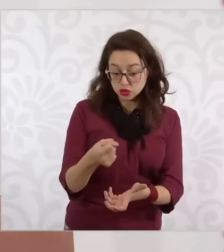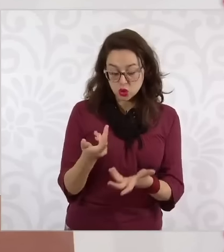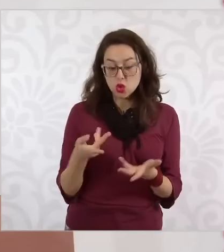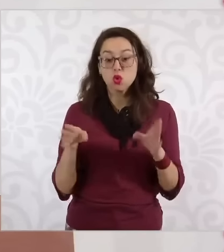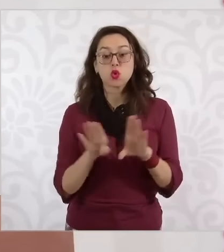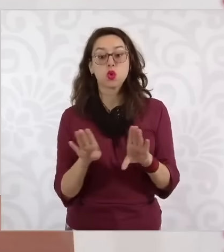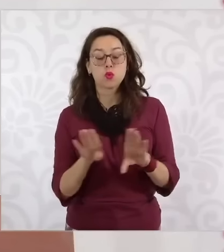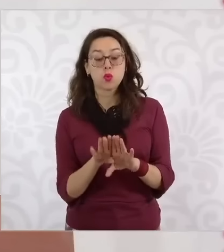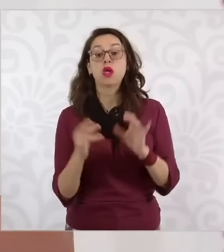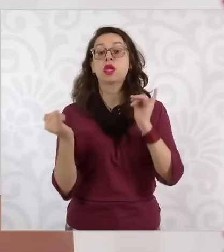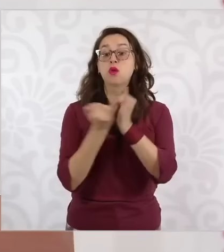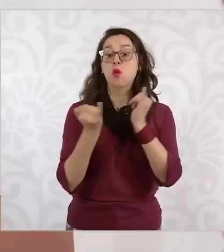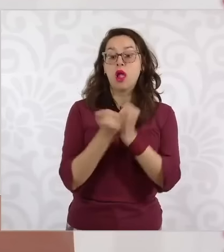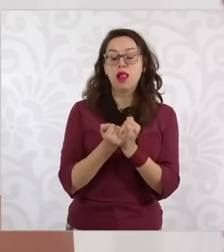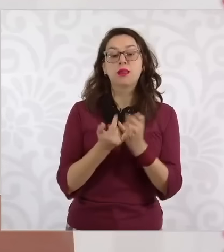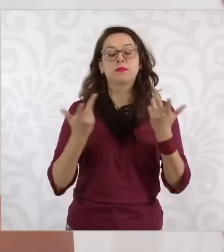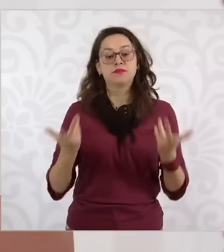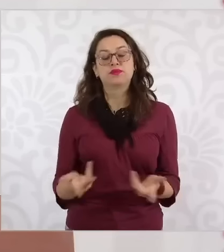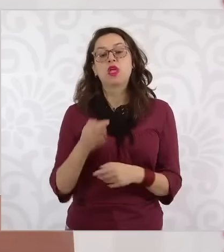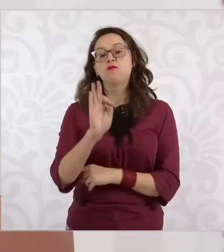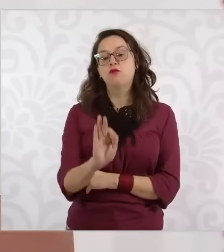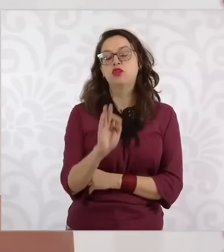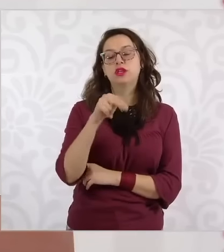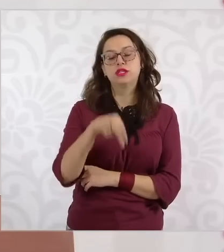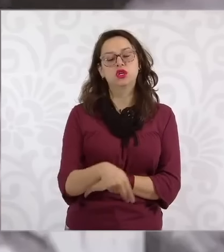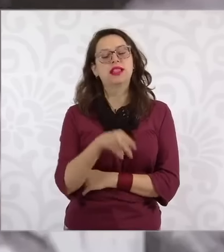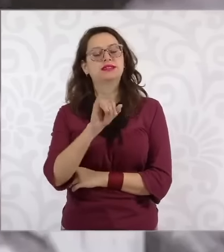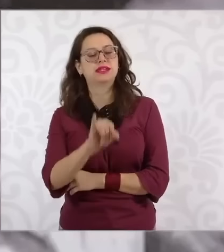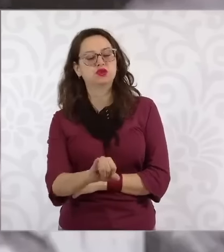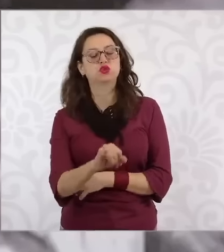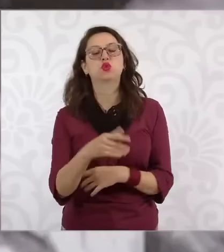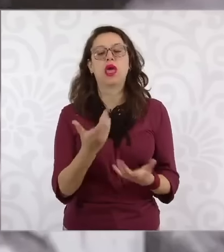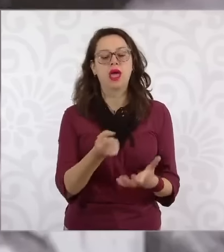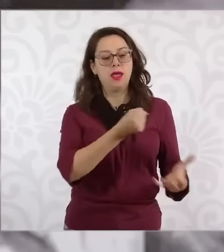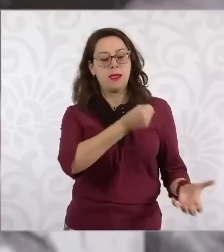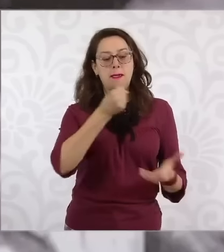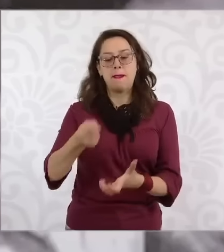de desarrollo, principalmente el Fondo Nacional de Infraestructura que es manejado por Vanobras.